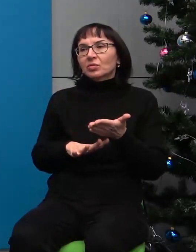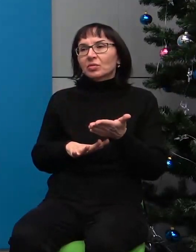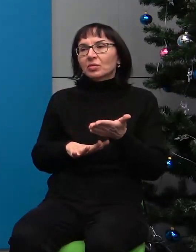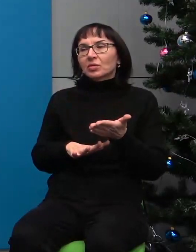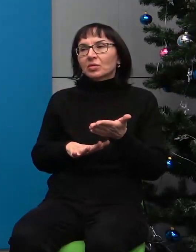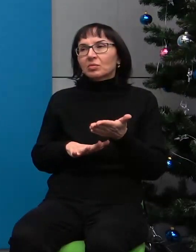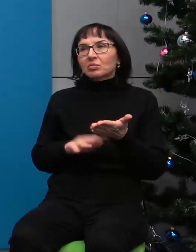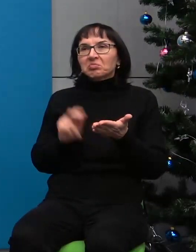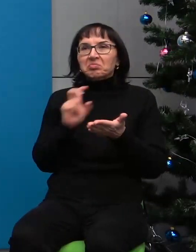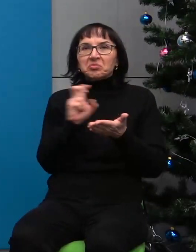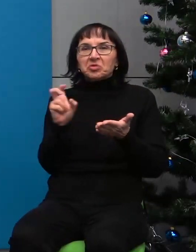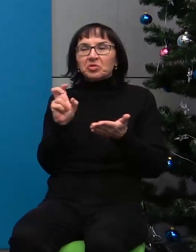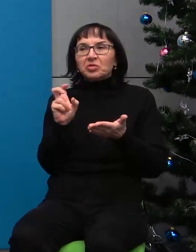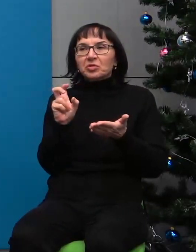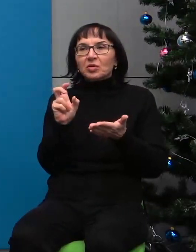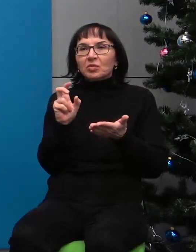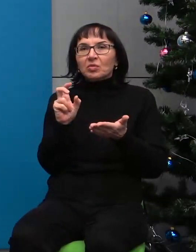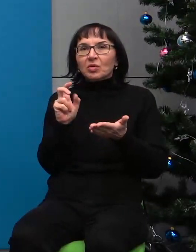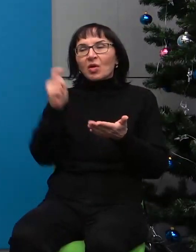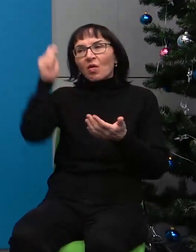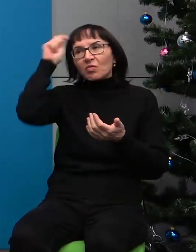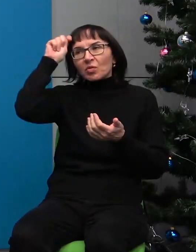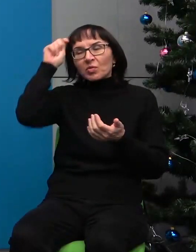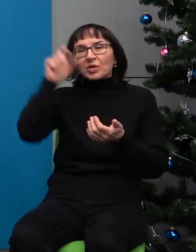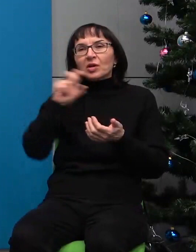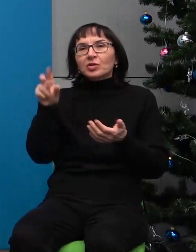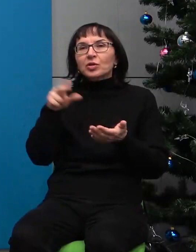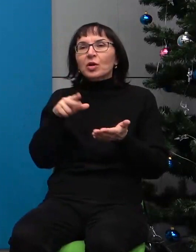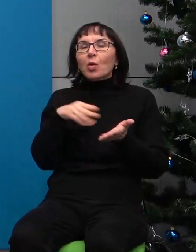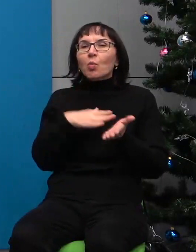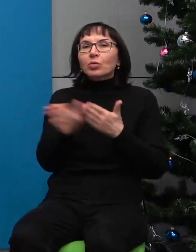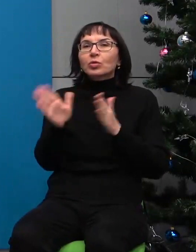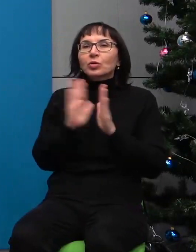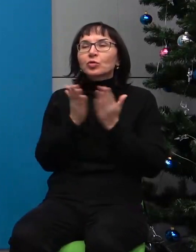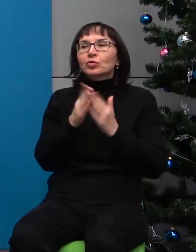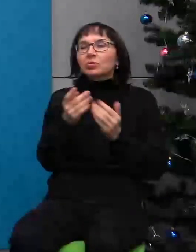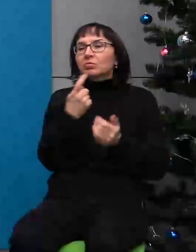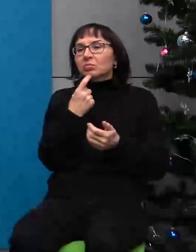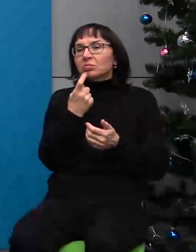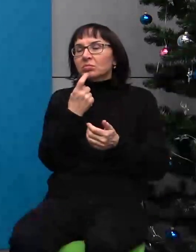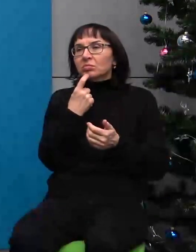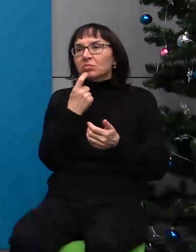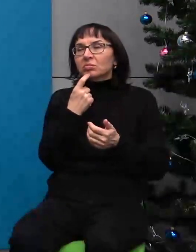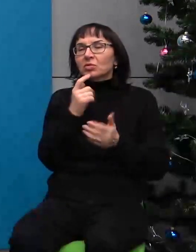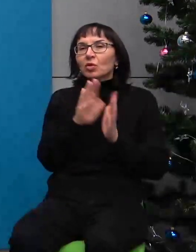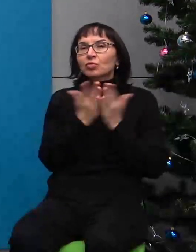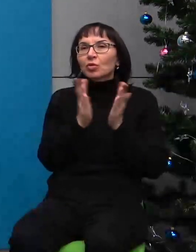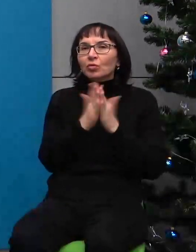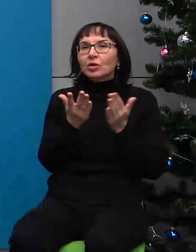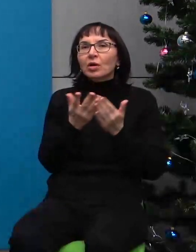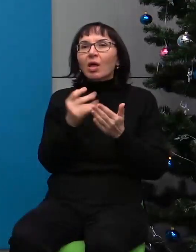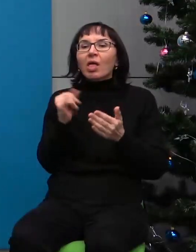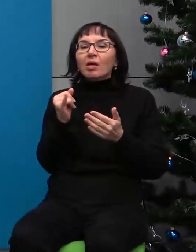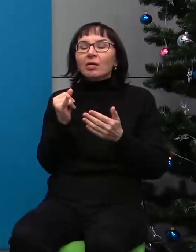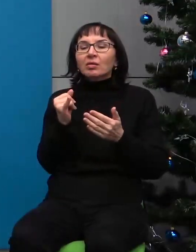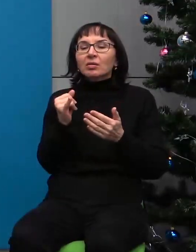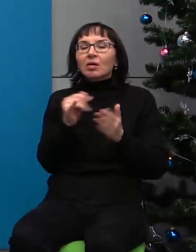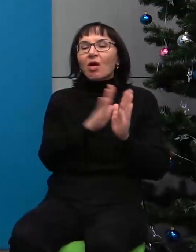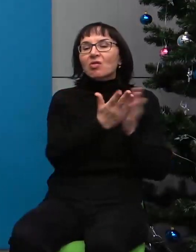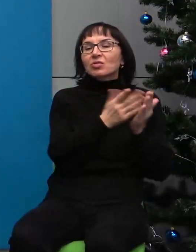czy może to jest początek książki? Czym jest książka? Jak odróżnić ten tekst od tamtego? Więc ja mogę powiedzieć,